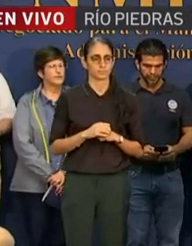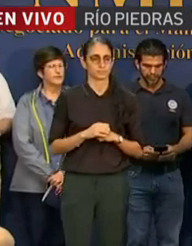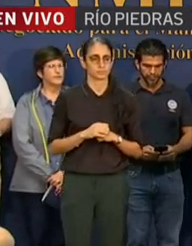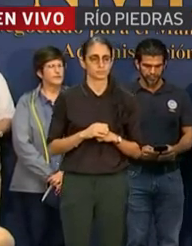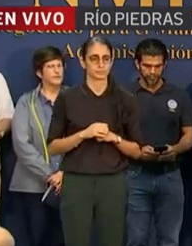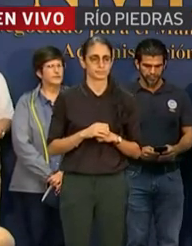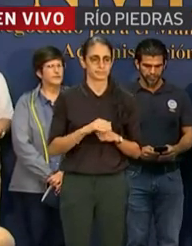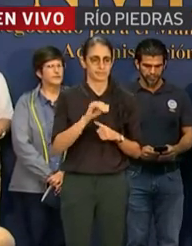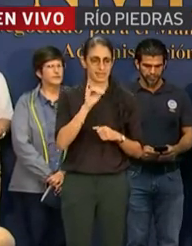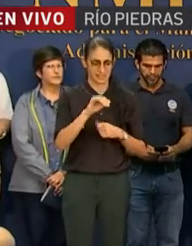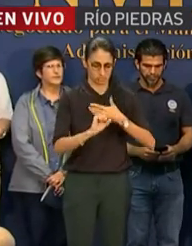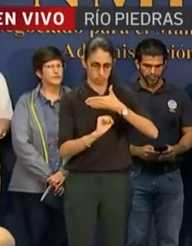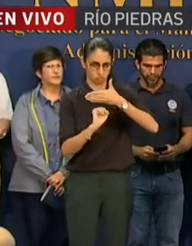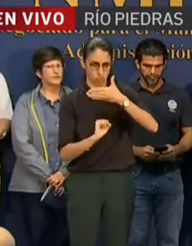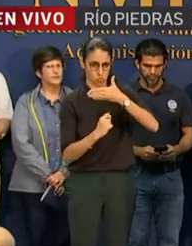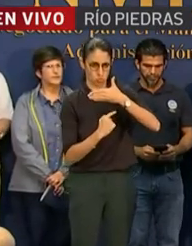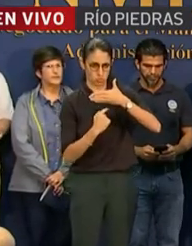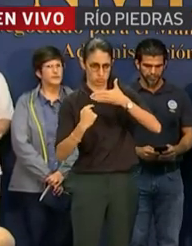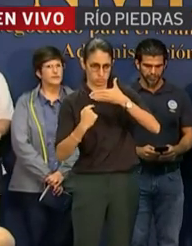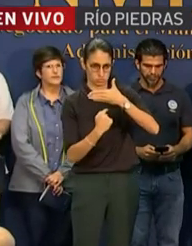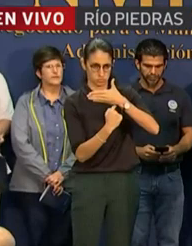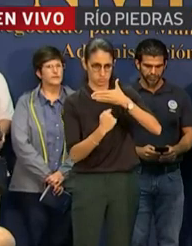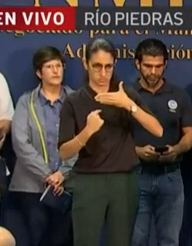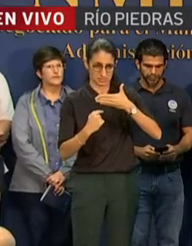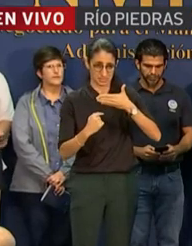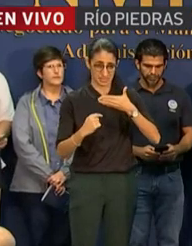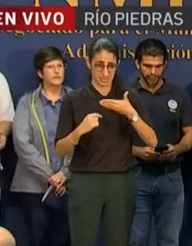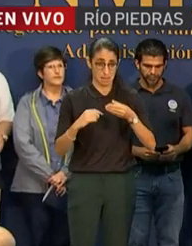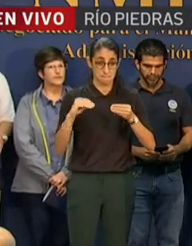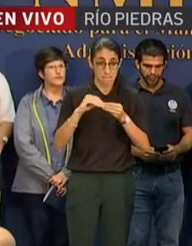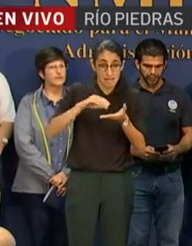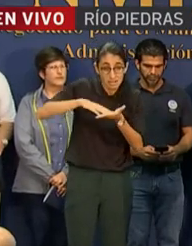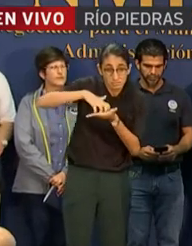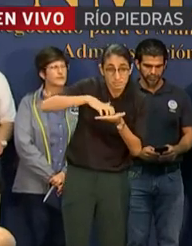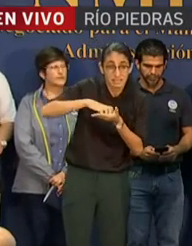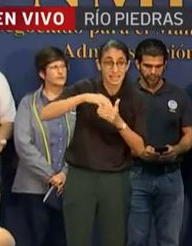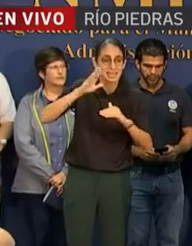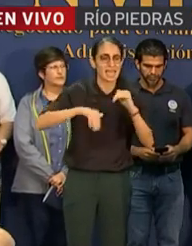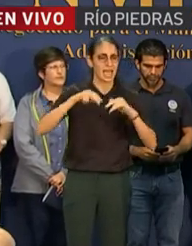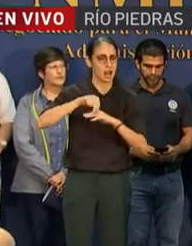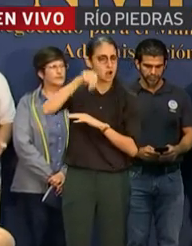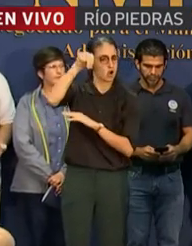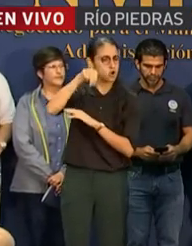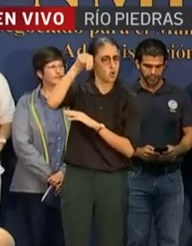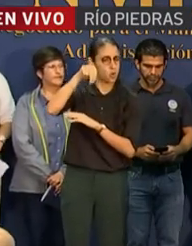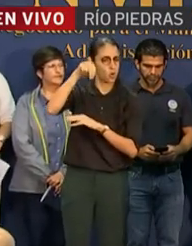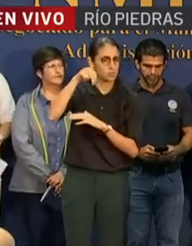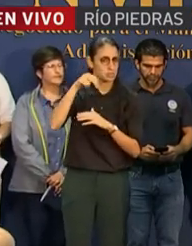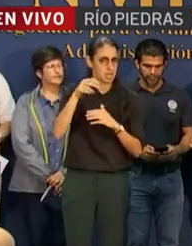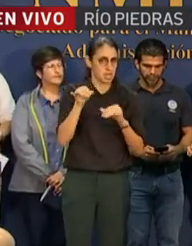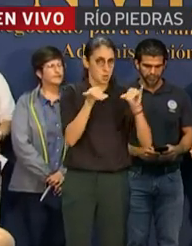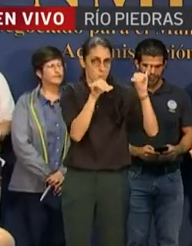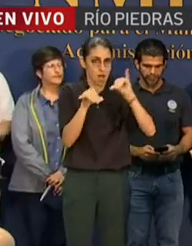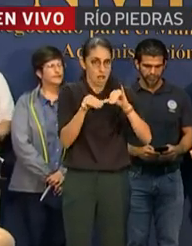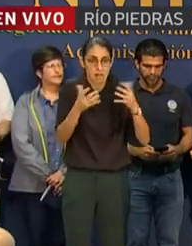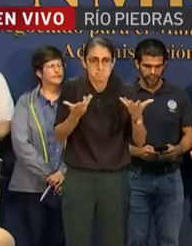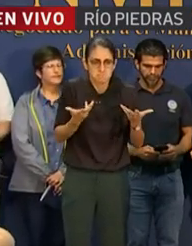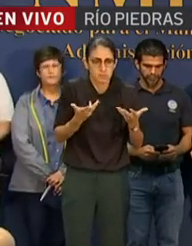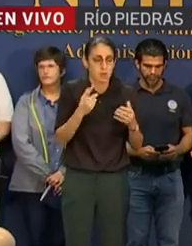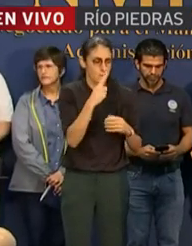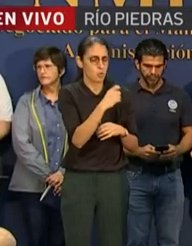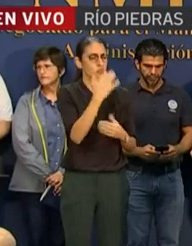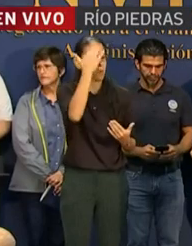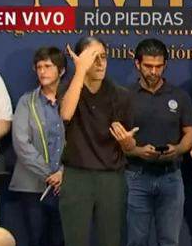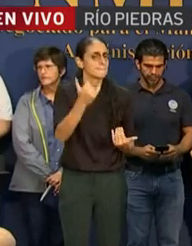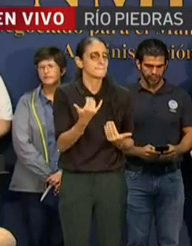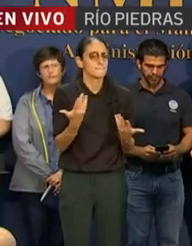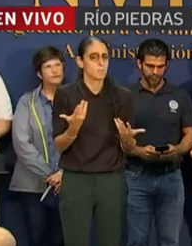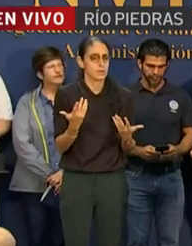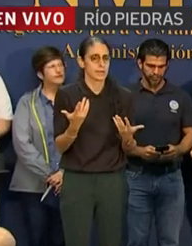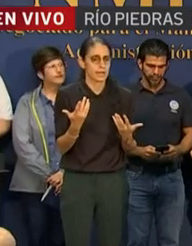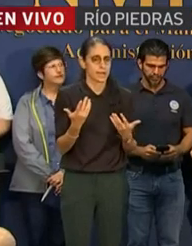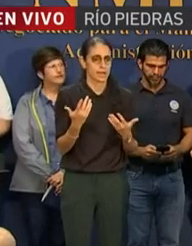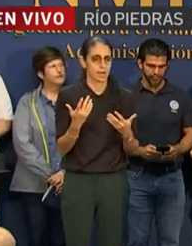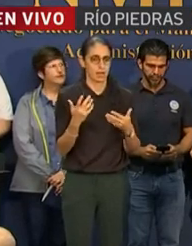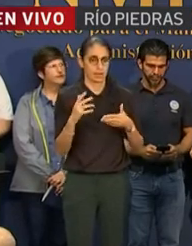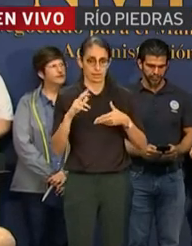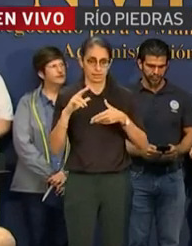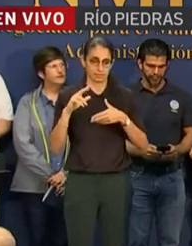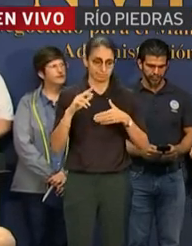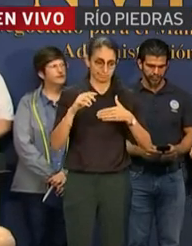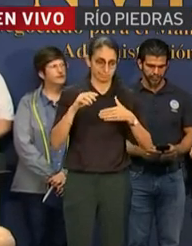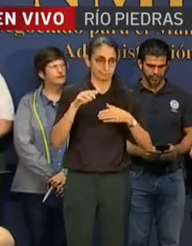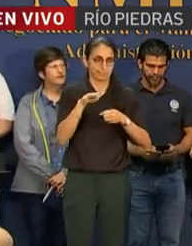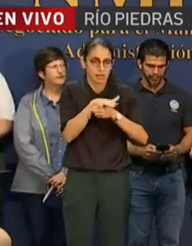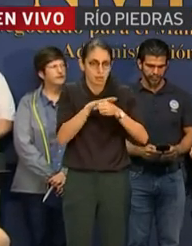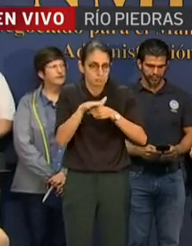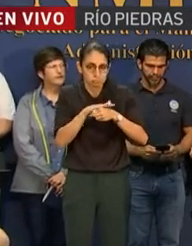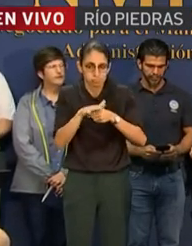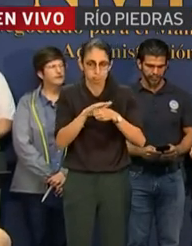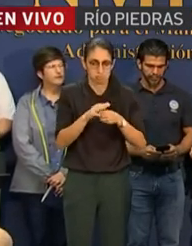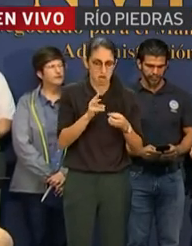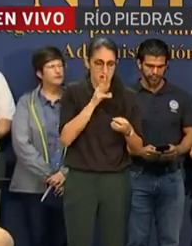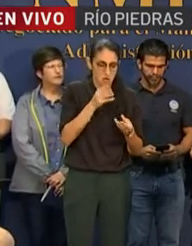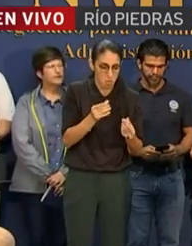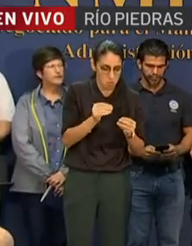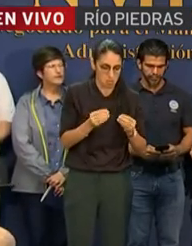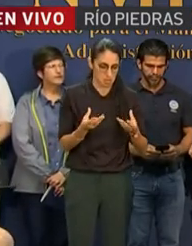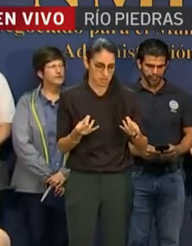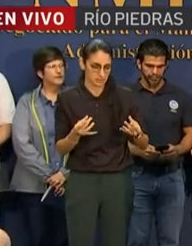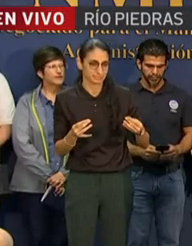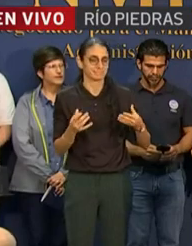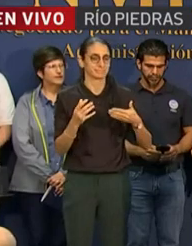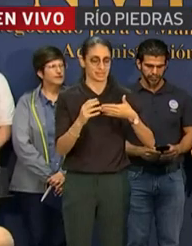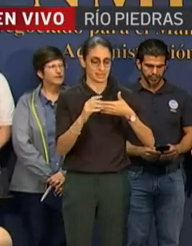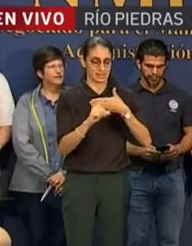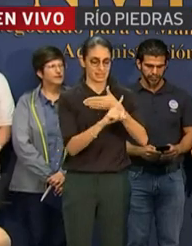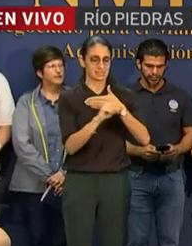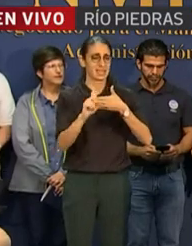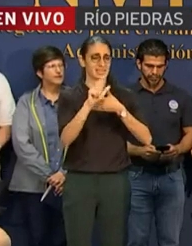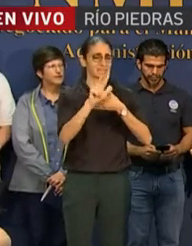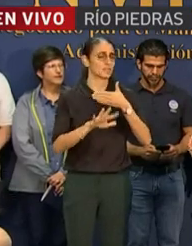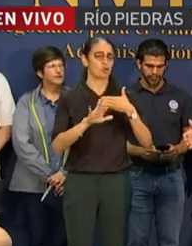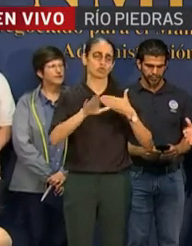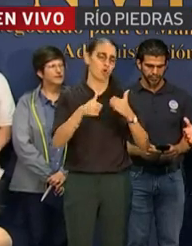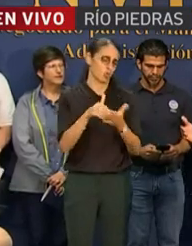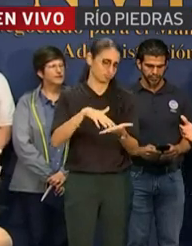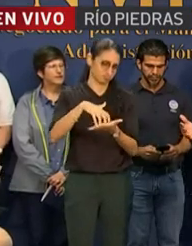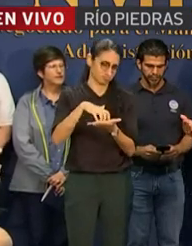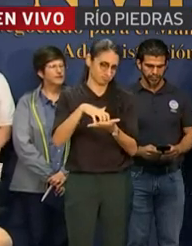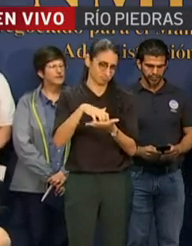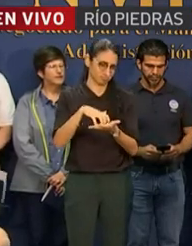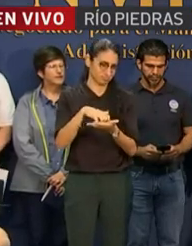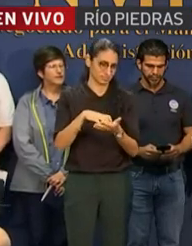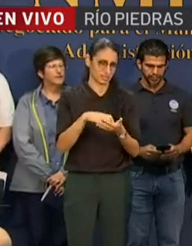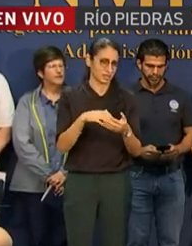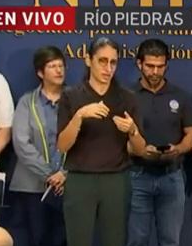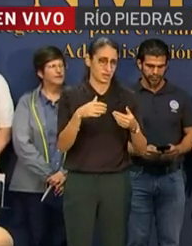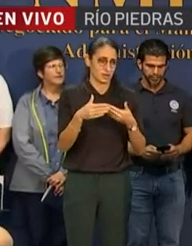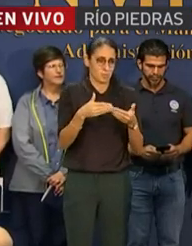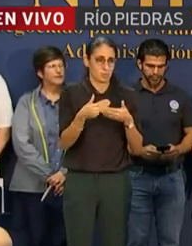VAMOS A ACTIVAR ESOS AYUDAS